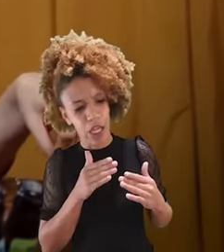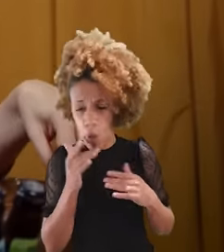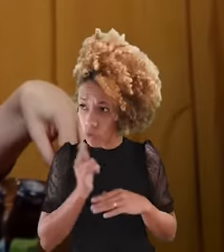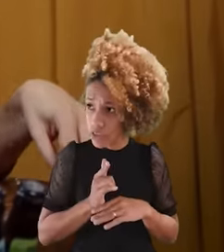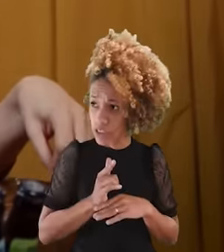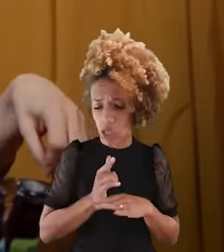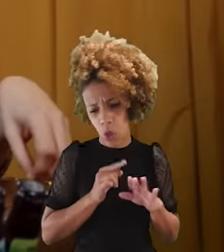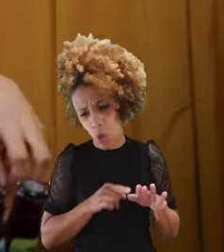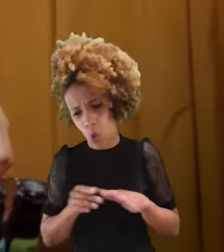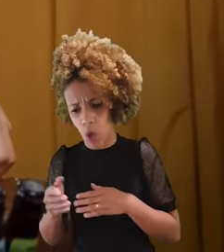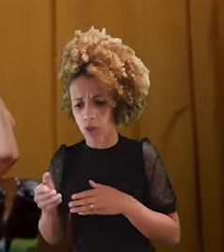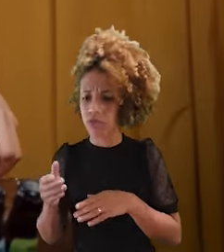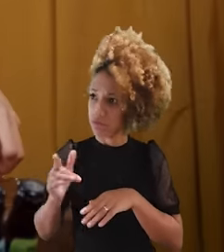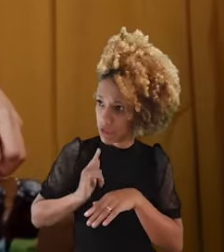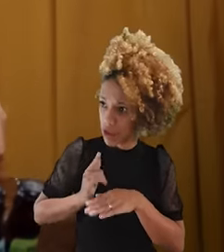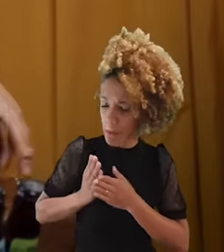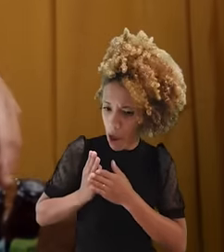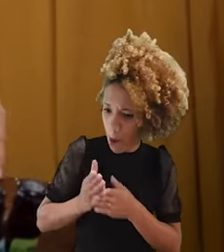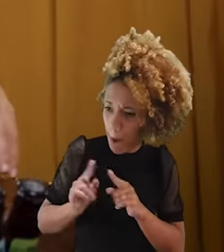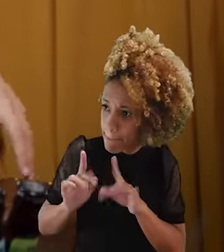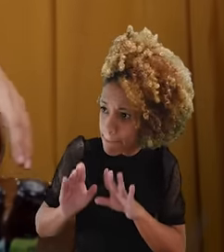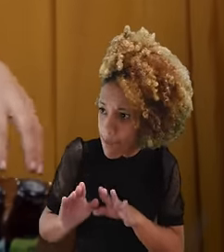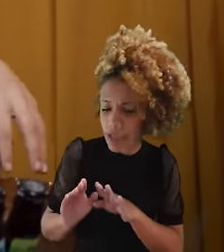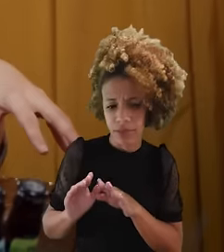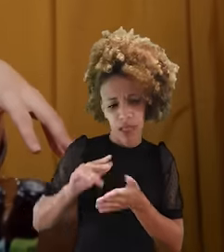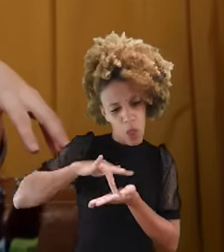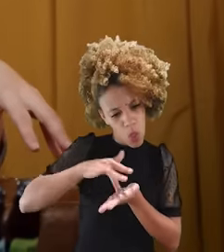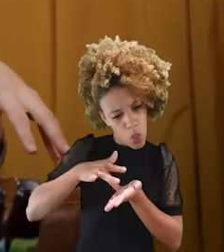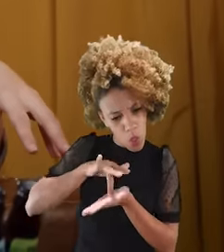passarem músicas minhas pros outros ou cortarem mas nos números de coreografia não dava para